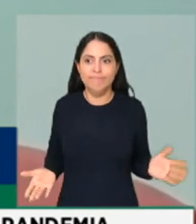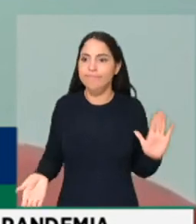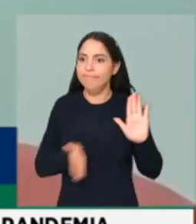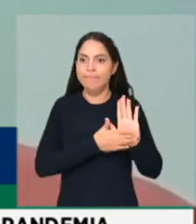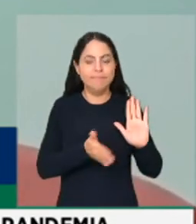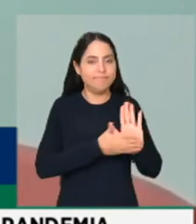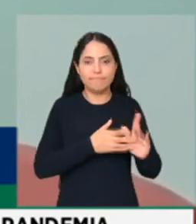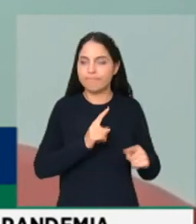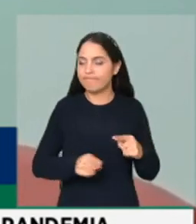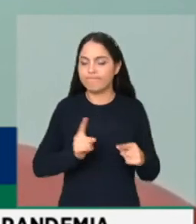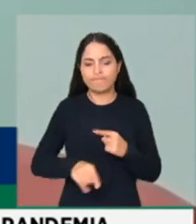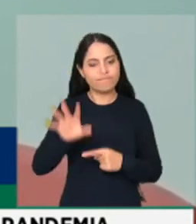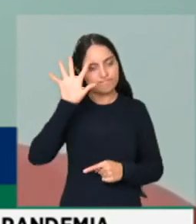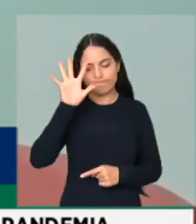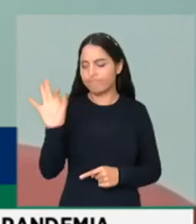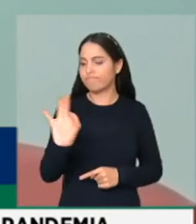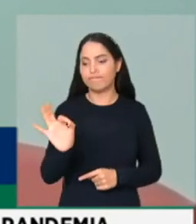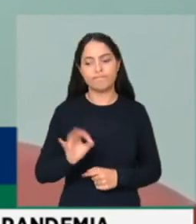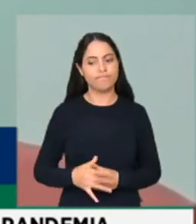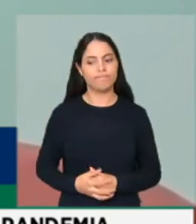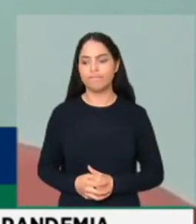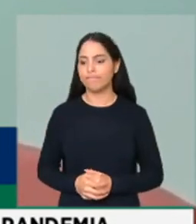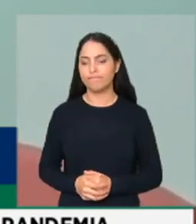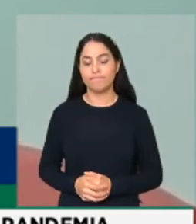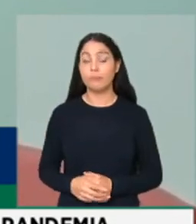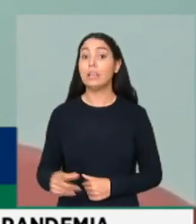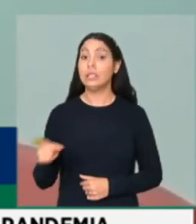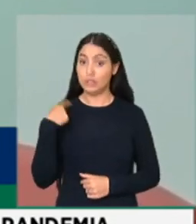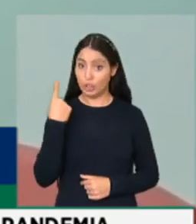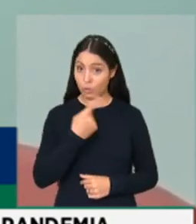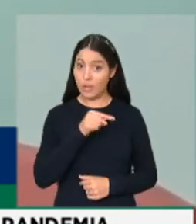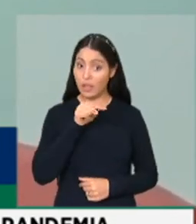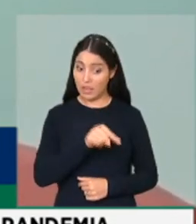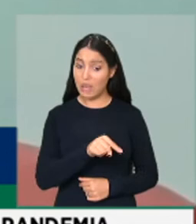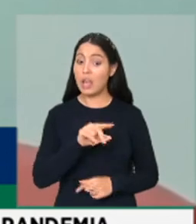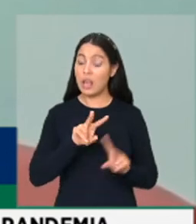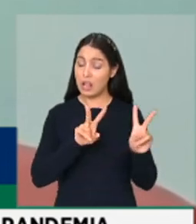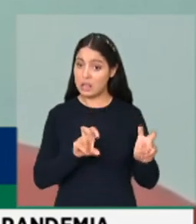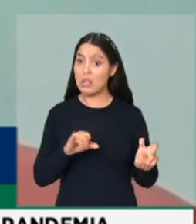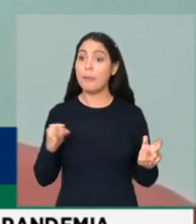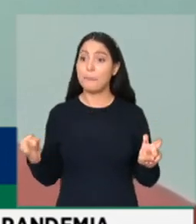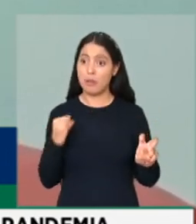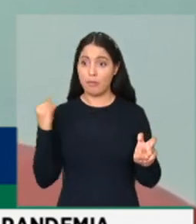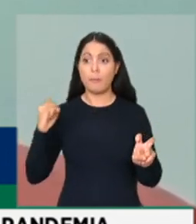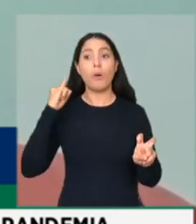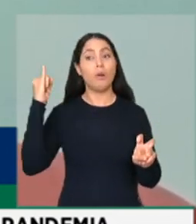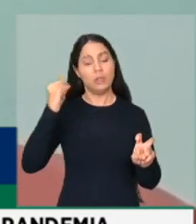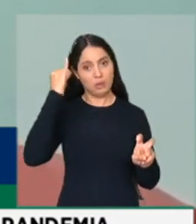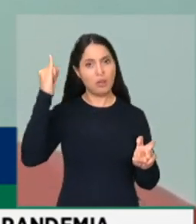NÃO RESOLVE O PROBLEMA DE FORMA IMEDIATA. ENTÃO ACHO QUE É MUITO IMPORTANTE... E REITERO O PEDIDO A TODOS OS PARLAMENTARES... QUE APOIE...